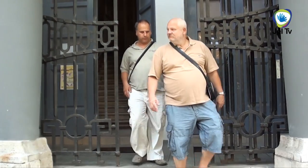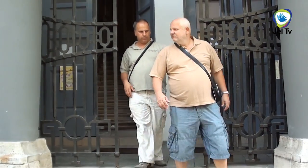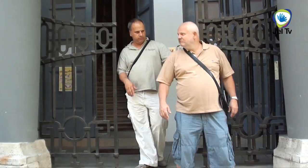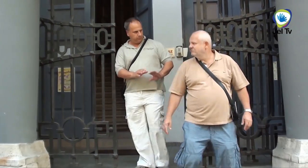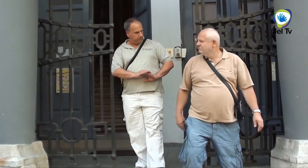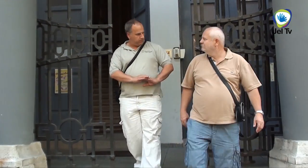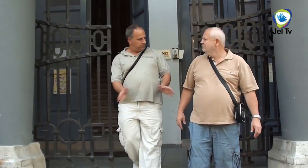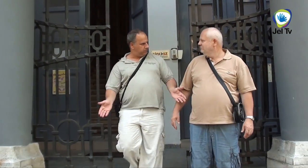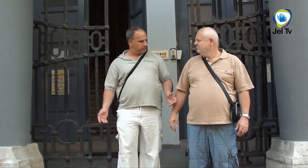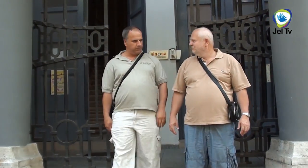Készen vagyunk.